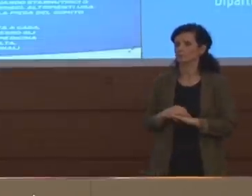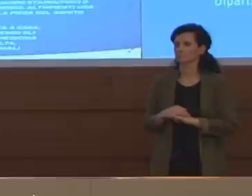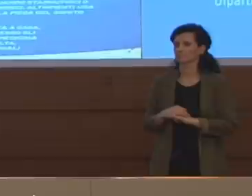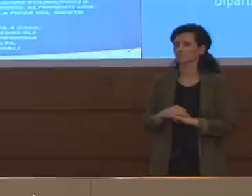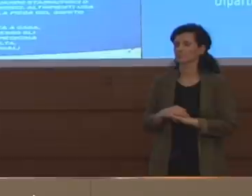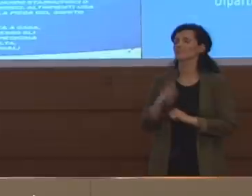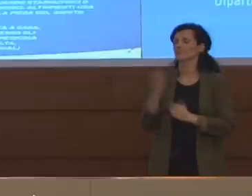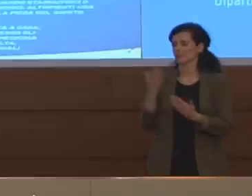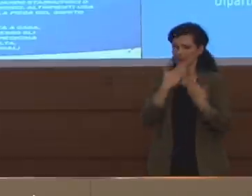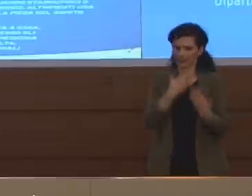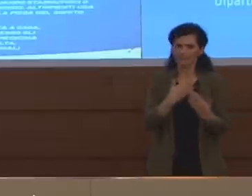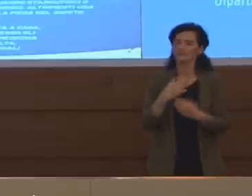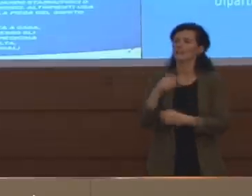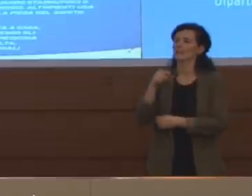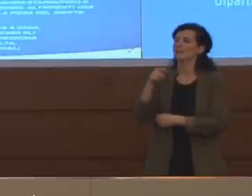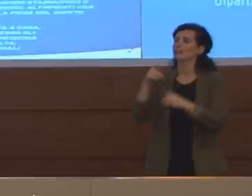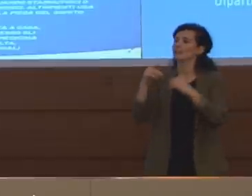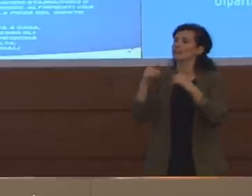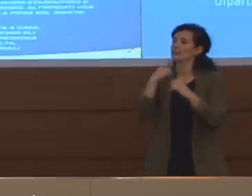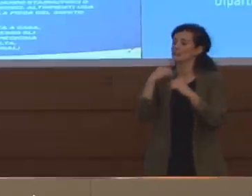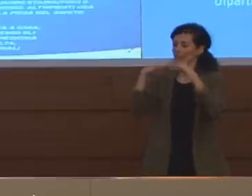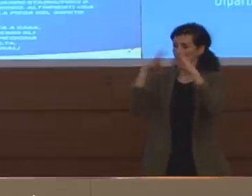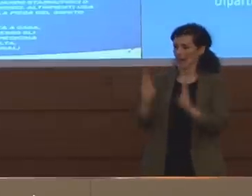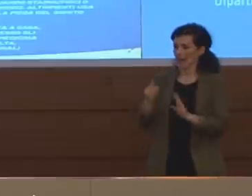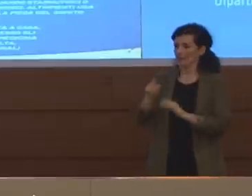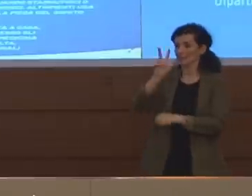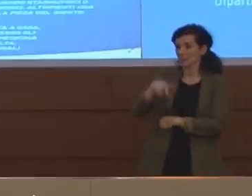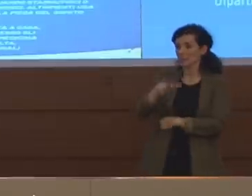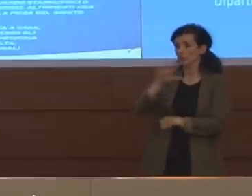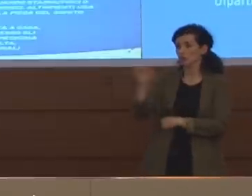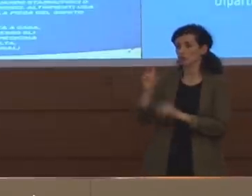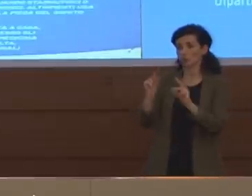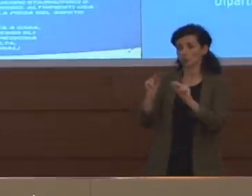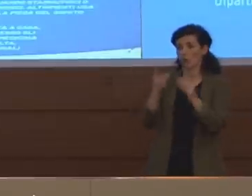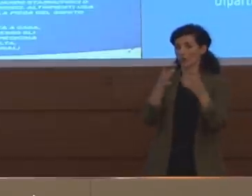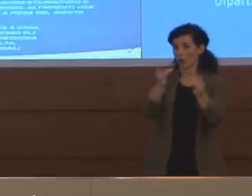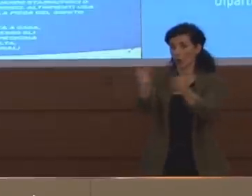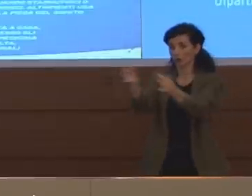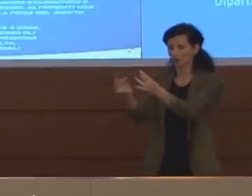...chi sta a casa a sapere dei 3500 nuovi contagiati. Voi sapete quanti di questi